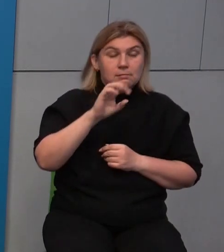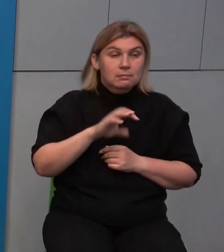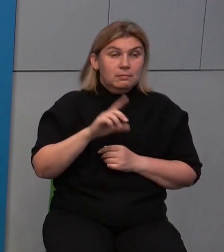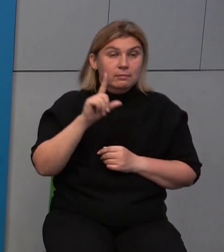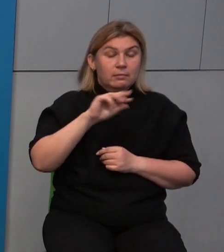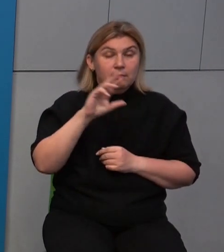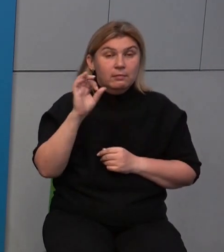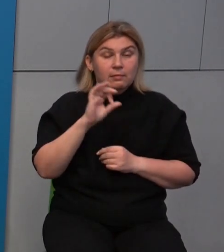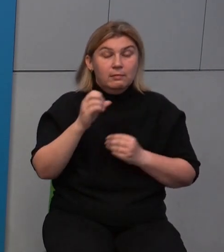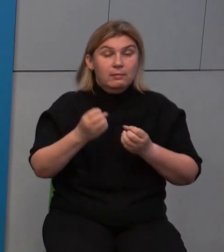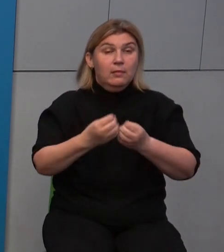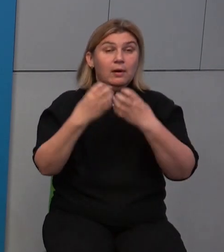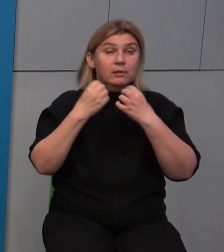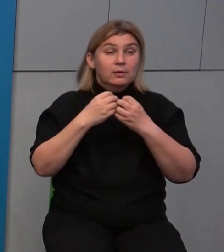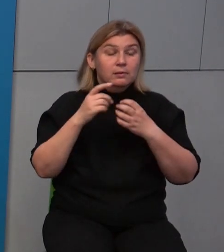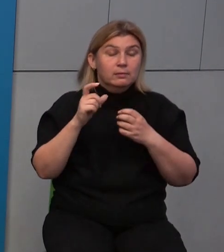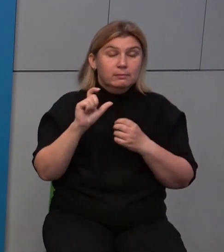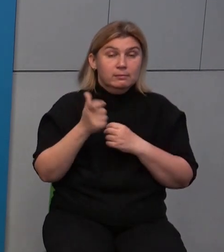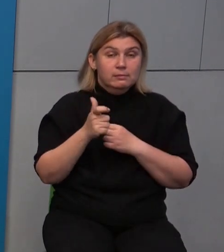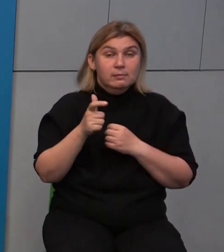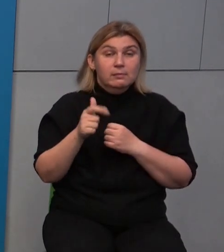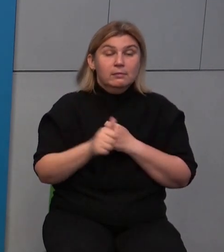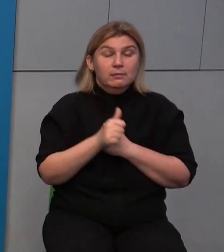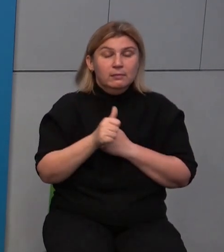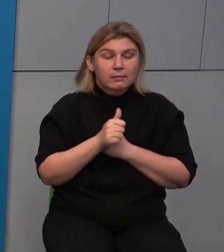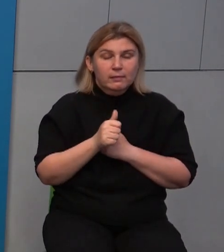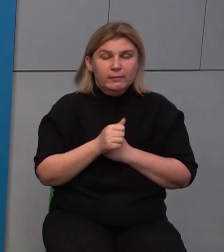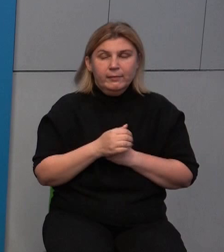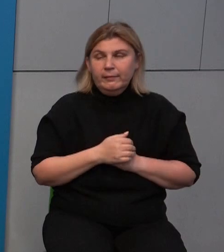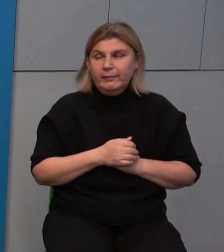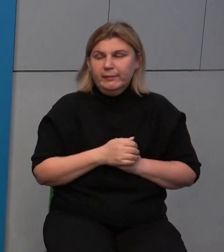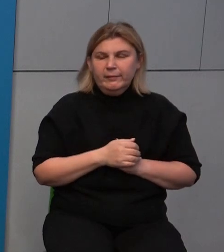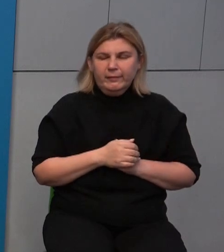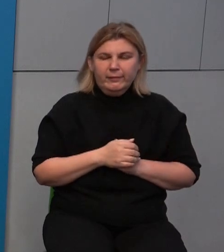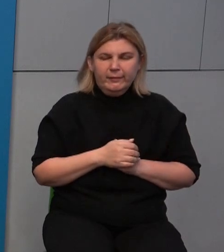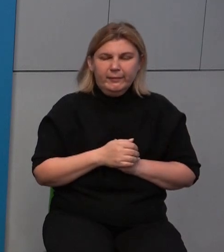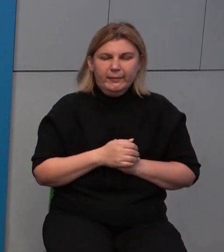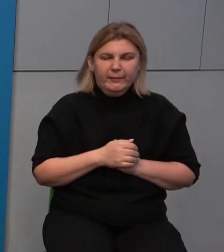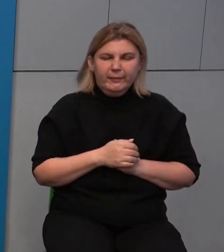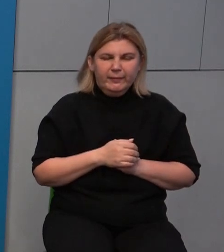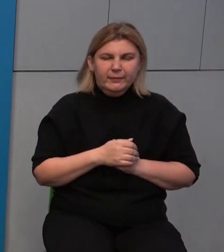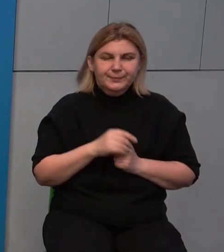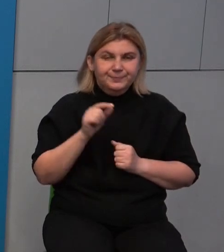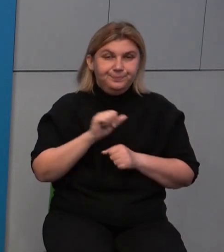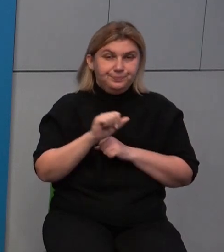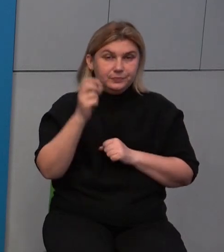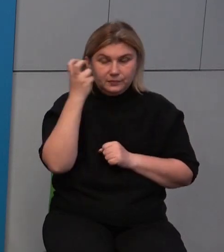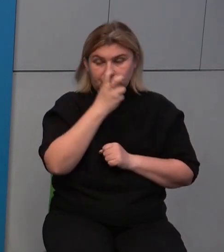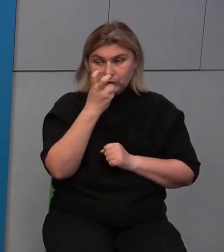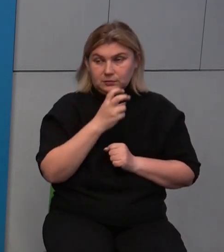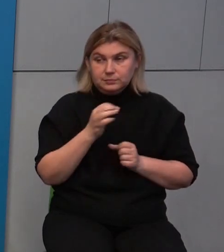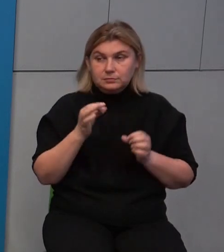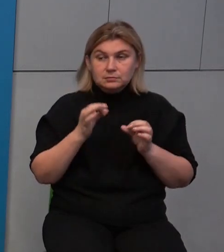żeby nam wyjaśnić, o czym oni w zasadzie w pewnym momencie piszą. To jest o tyle ciekawe, że my teraz faktycznie możemy sobie część